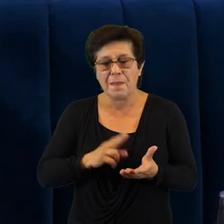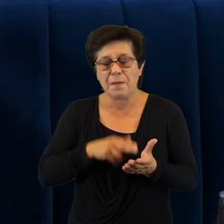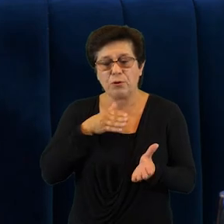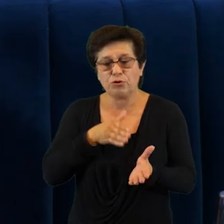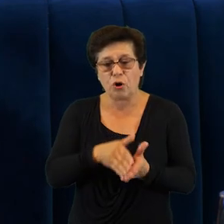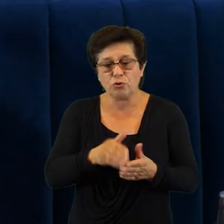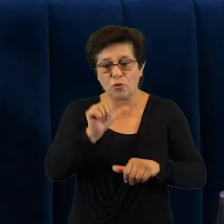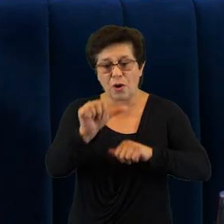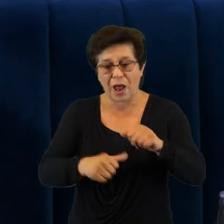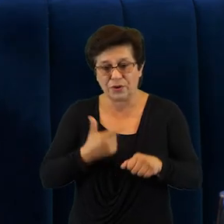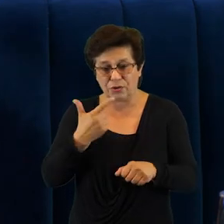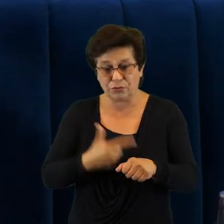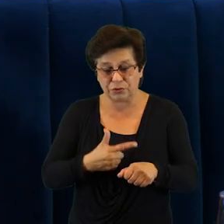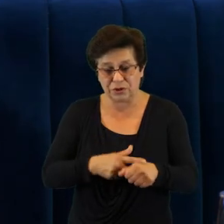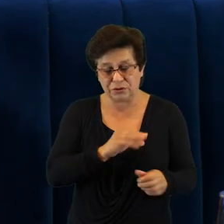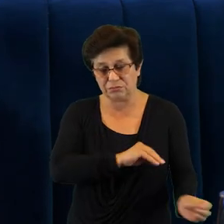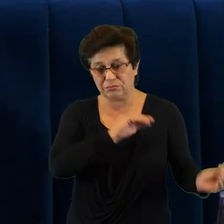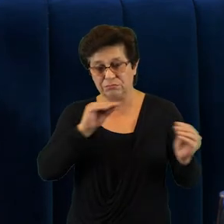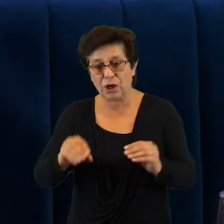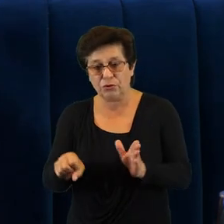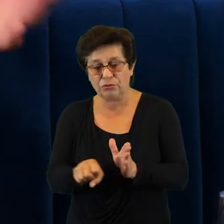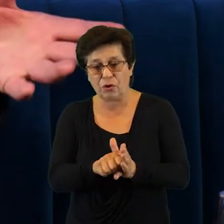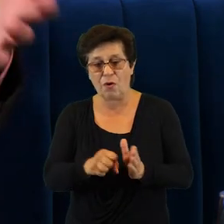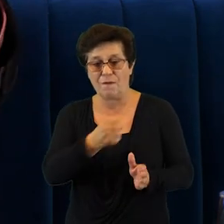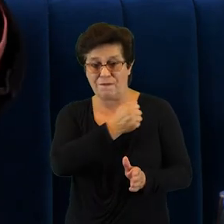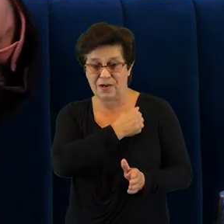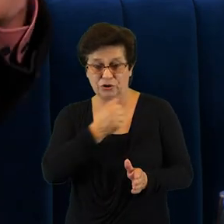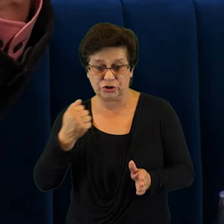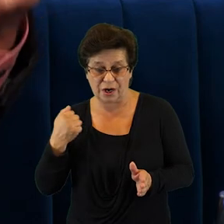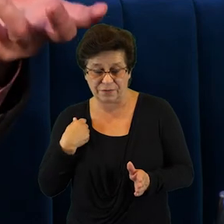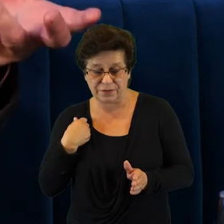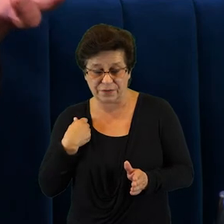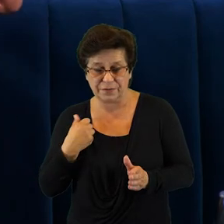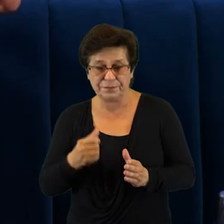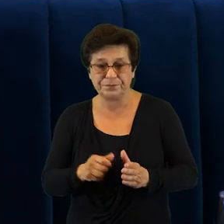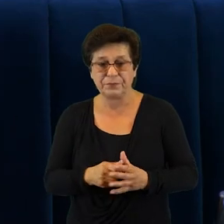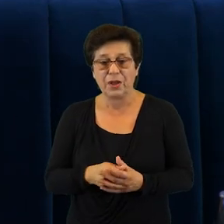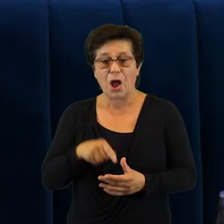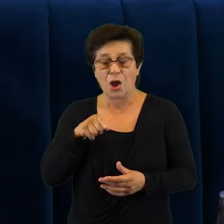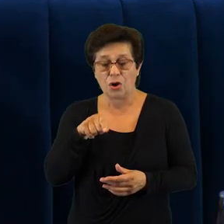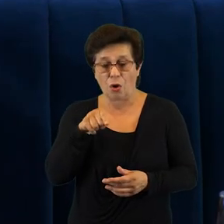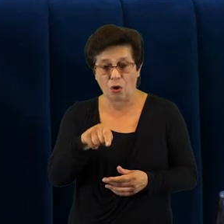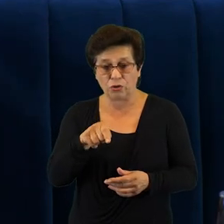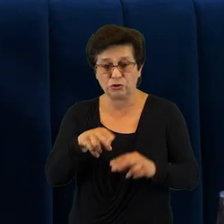i został szefem tych wszystkich późniejszych, późnego Pikadora i tych następnych, które tam się pojawiały.